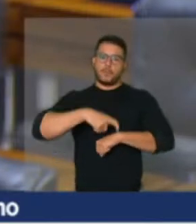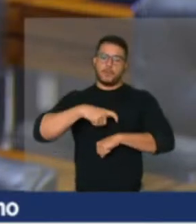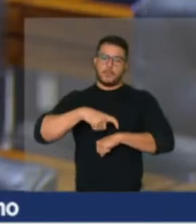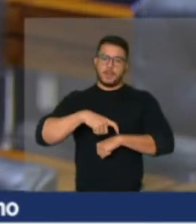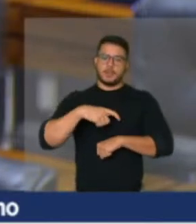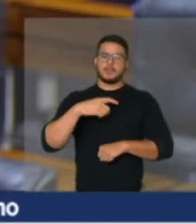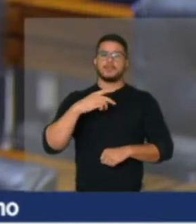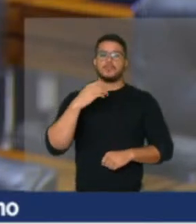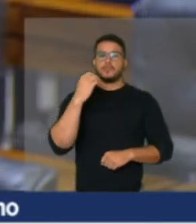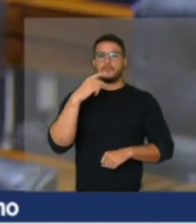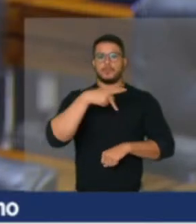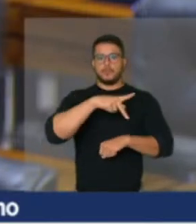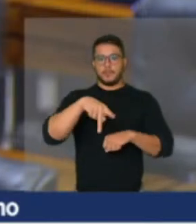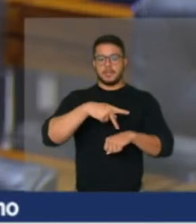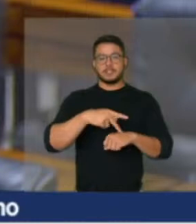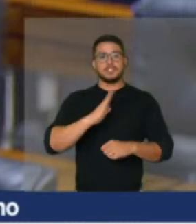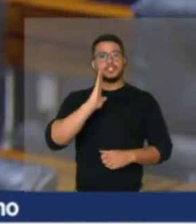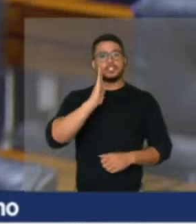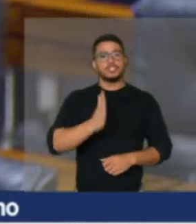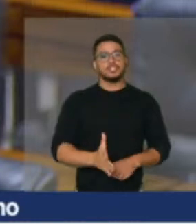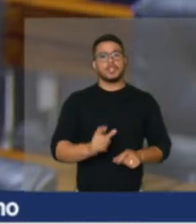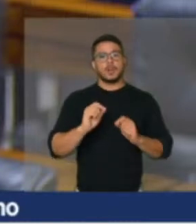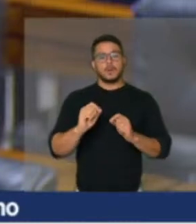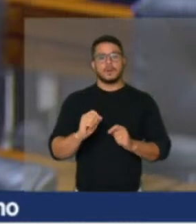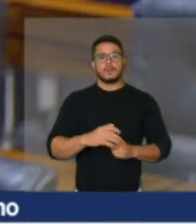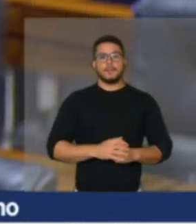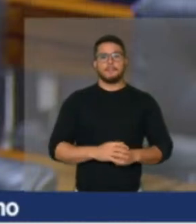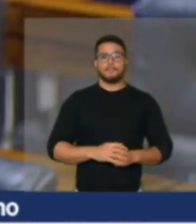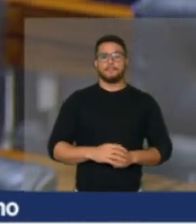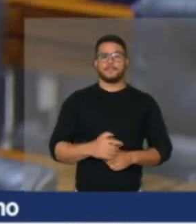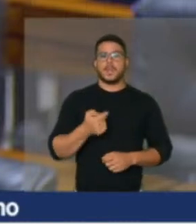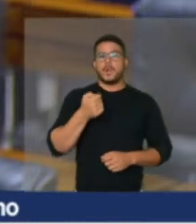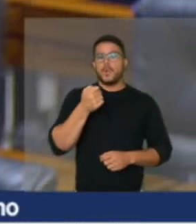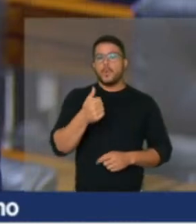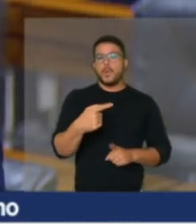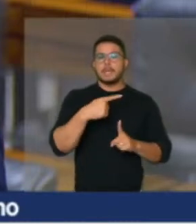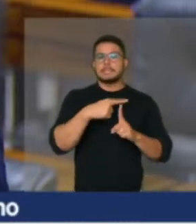POPULAÇÃO COM DUAS DOSES DE VACINAS. TEREMOS NATAL, TEREMOS CARNAVAL, TEREMOS